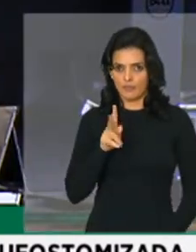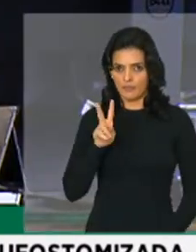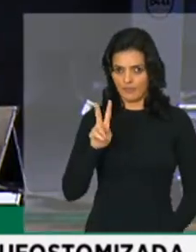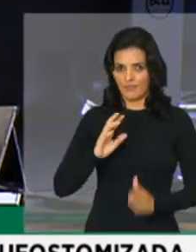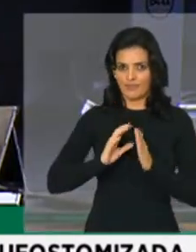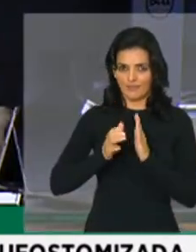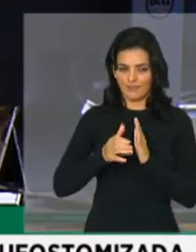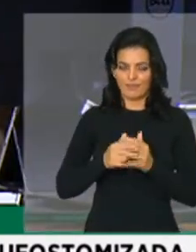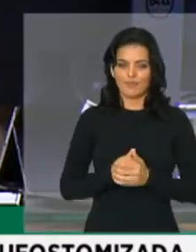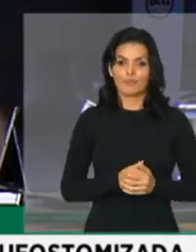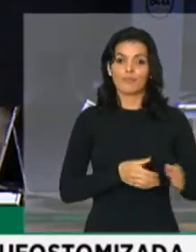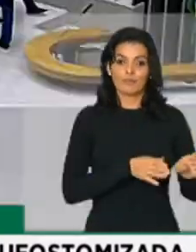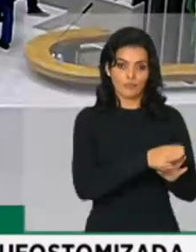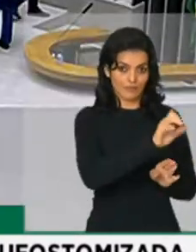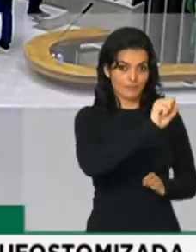DA CRIANÇA TRAQUEOSTOMIZADA E DIZER, SR. PRESIDENTE, QUE